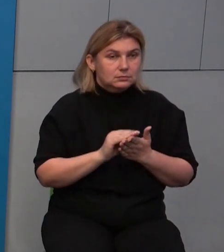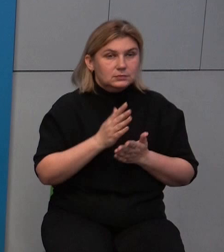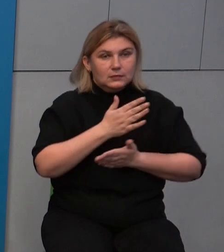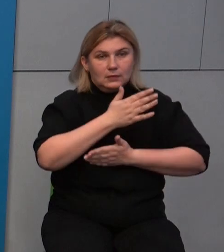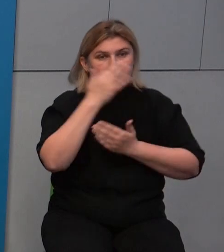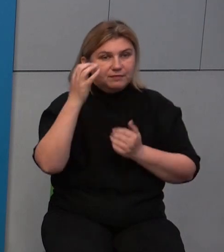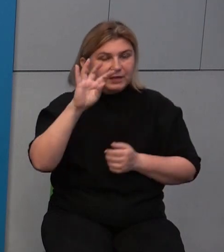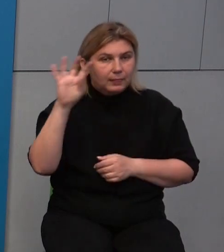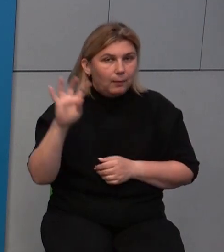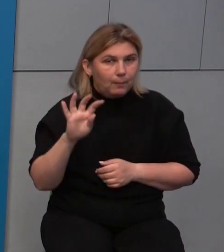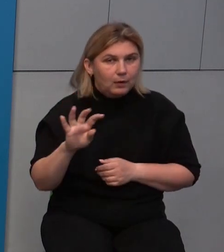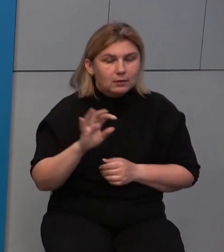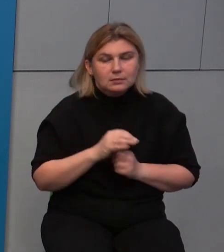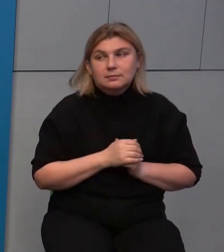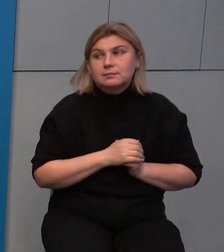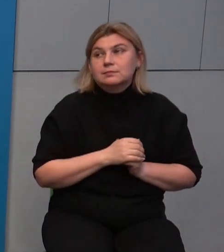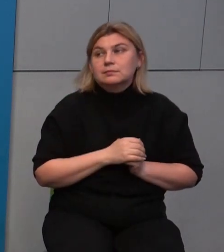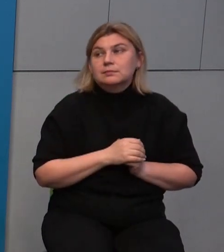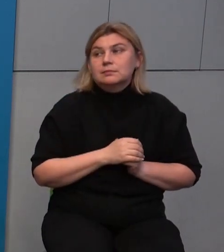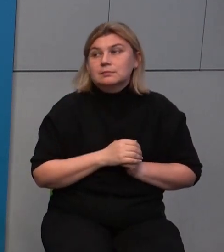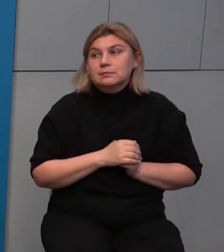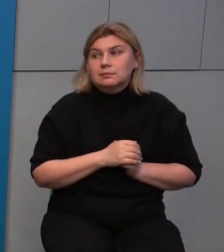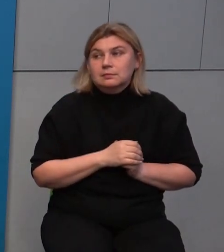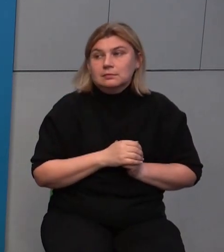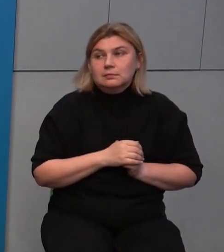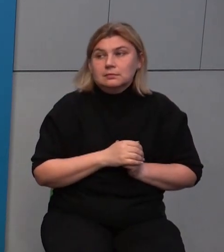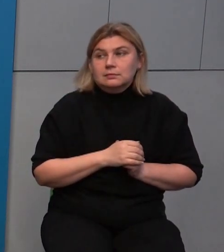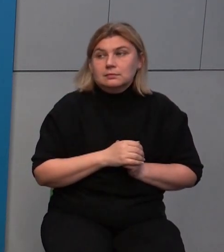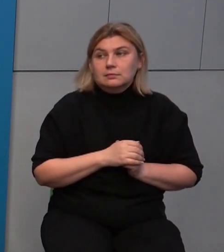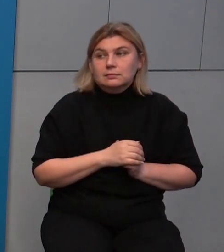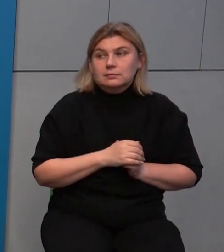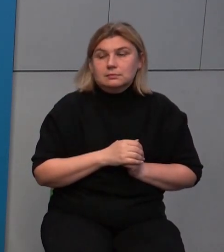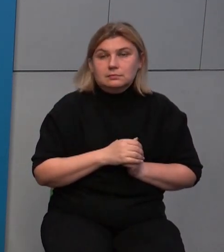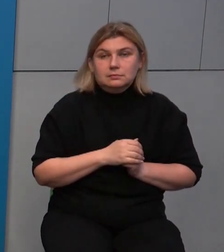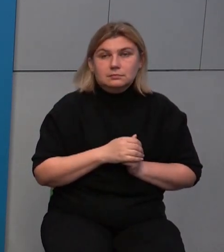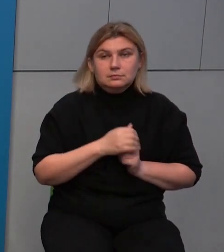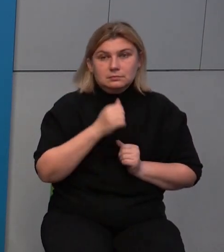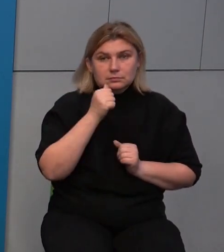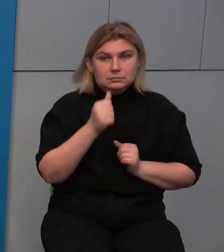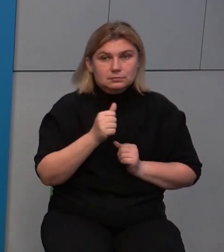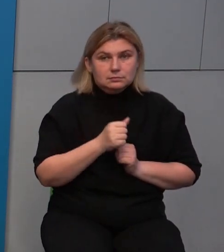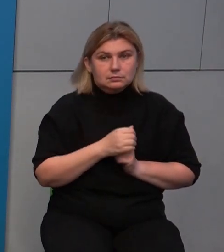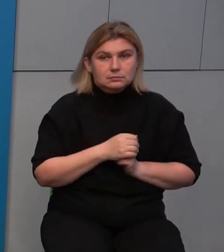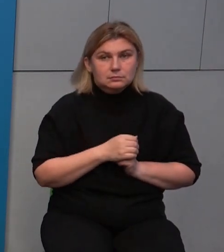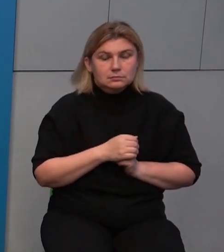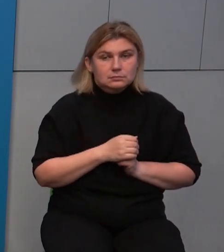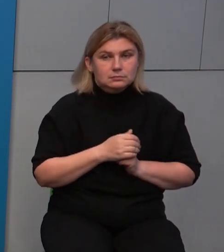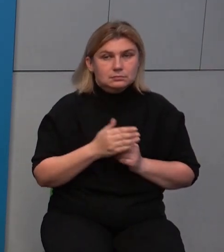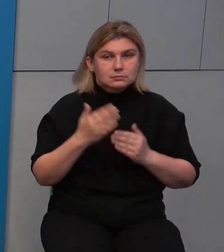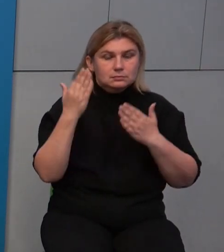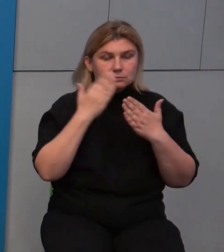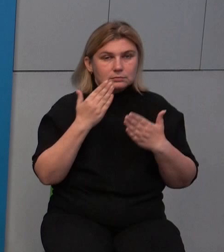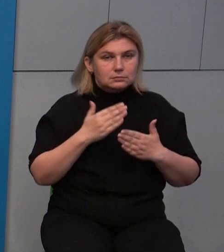Więc nie mógł jakoś czytać go na masową skalę.